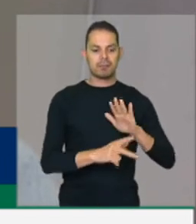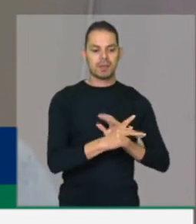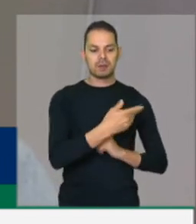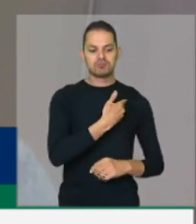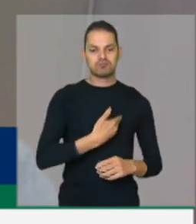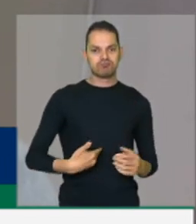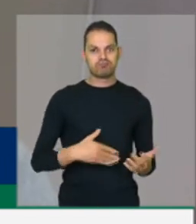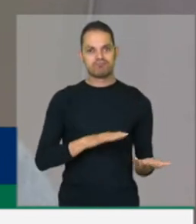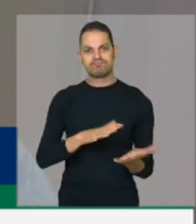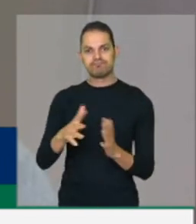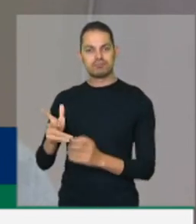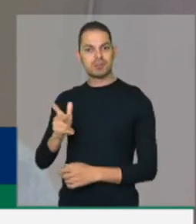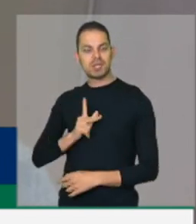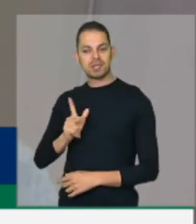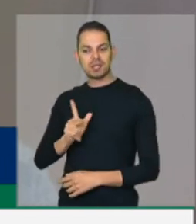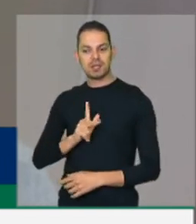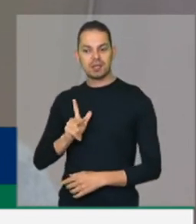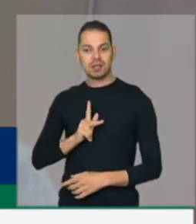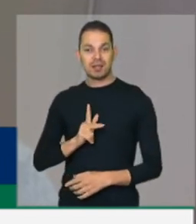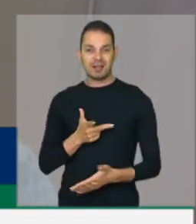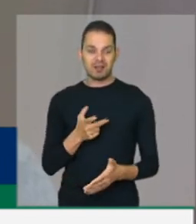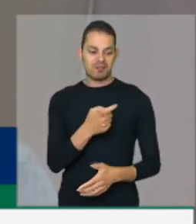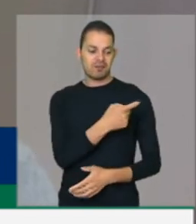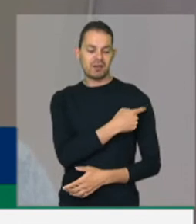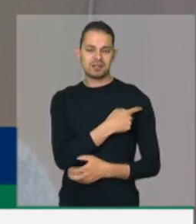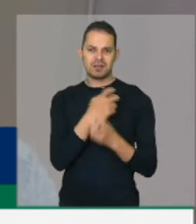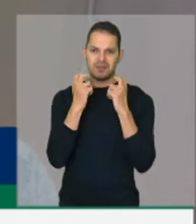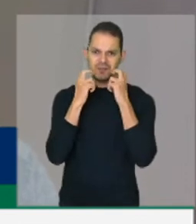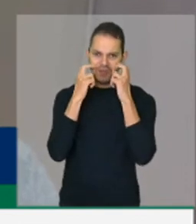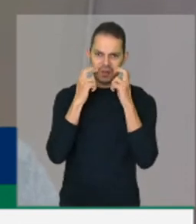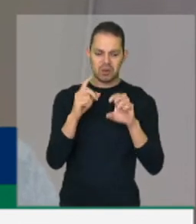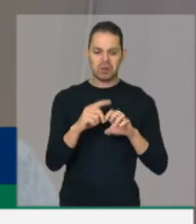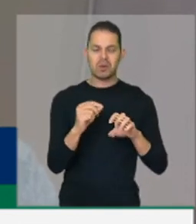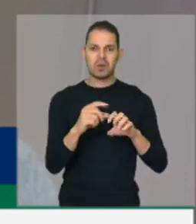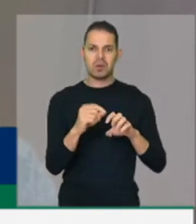ESTATAIS E ESTAS VACINAS QUE FORAM VERGONHOSAMENTE APROVADAS PARA QUE OS EMPRESÁRIOS BALCÃO NHEM